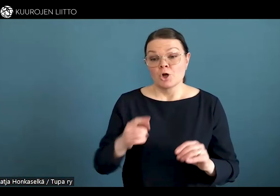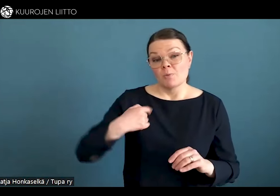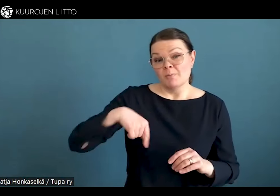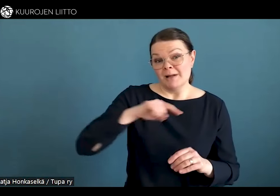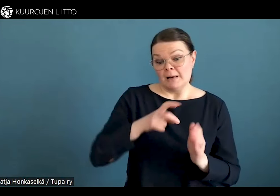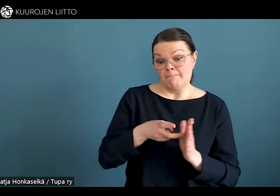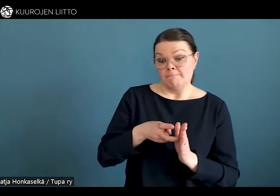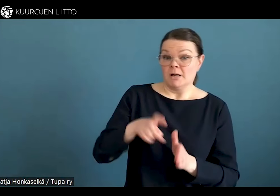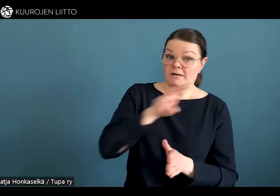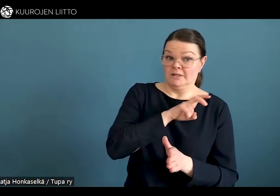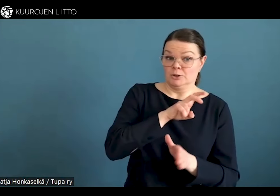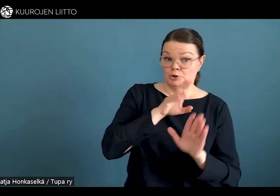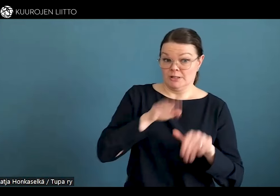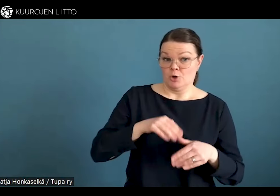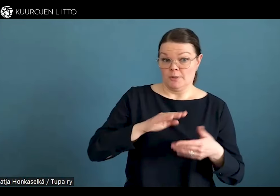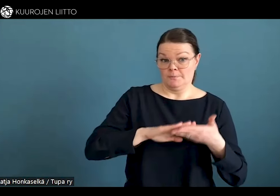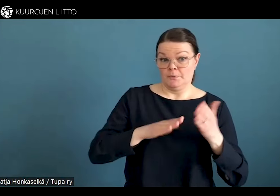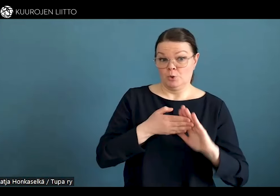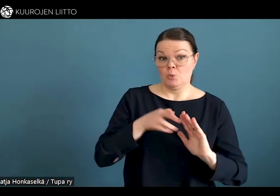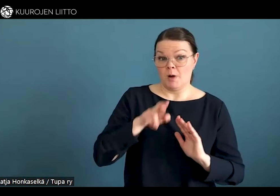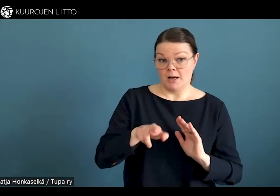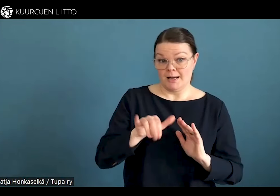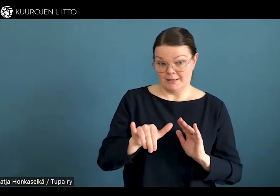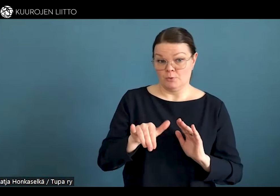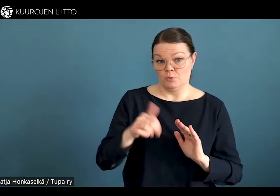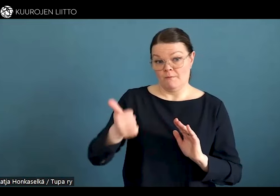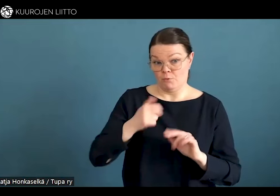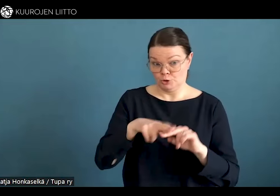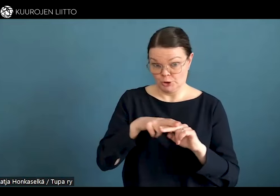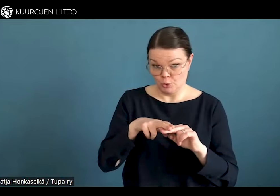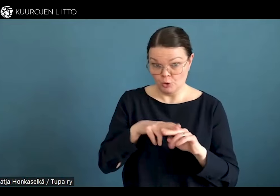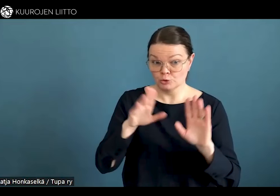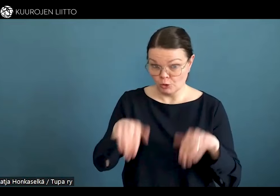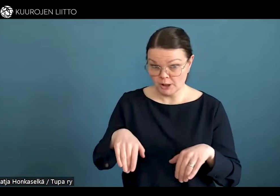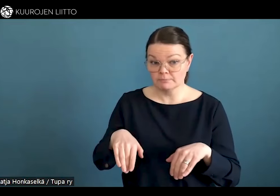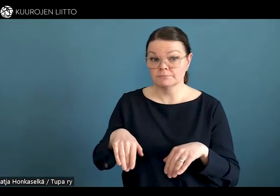Pari viikkoa sitten järjestettiin Tupa ry:n vuosikokous , -